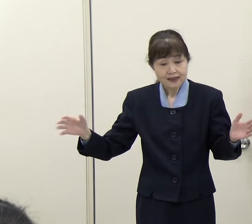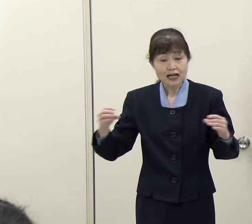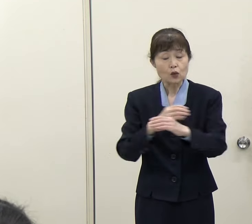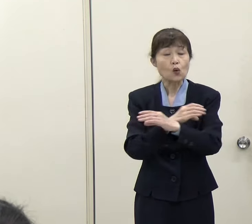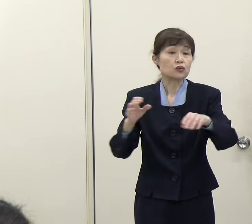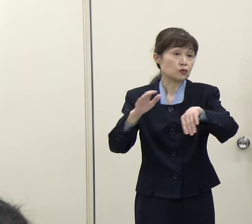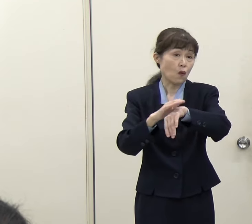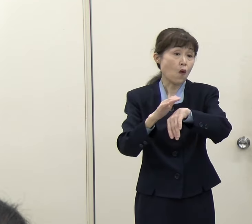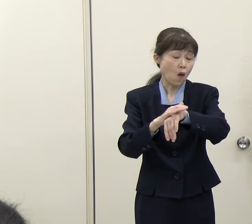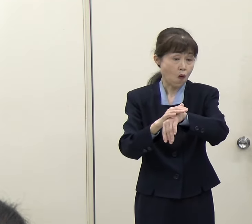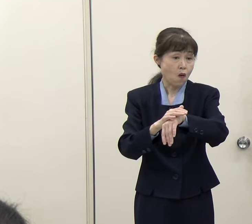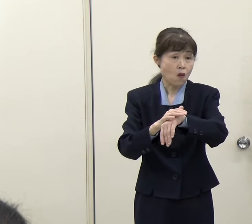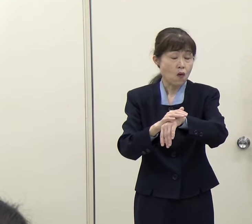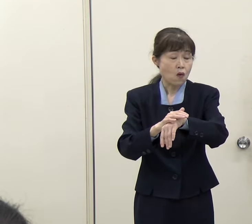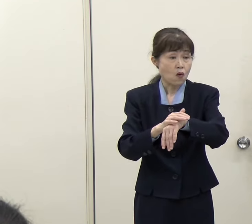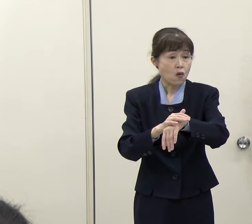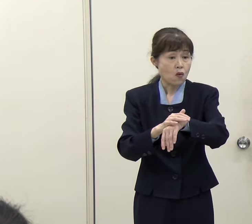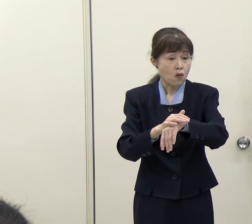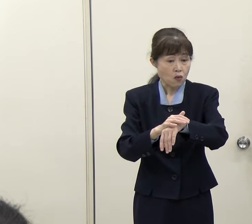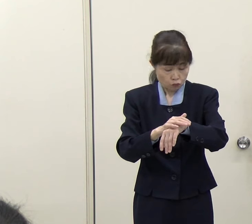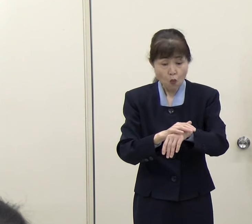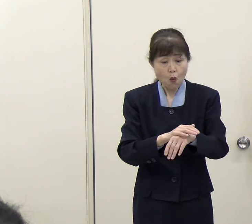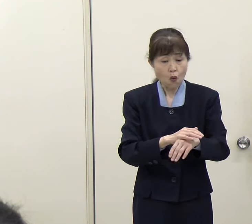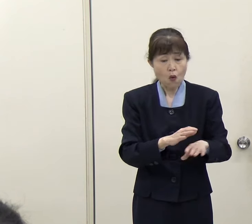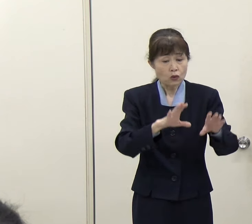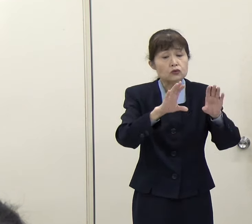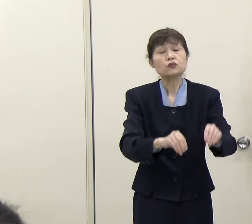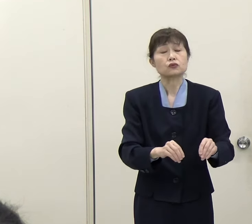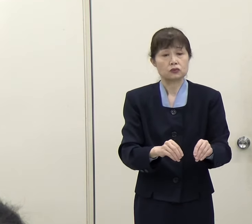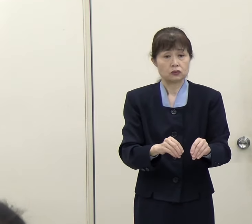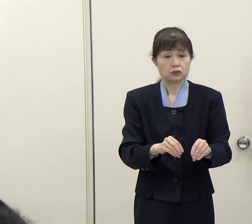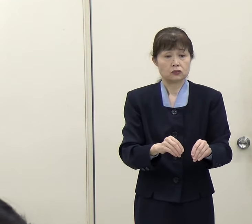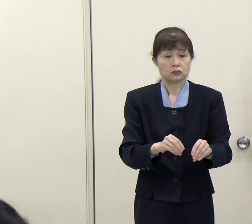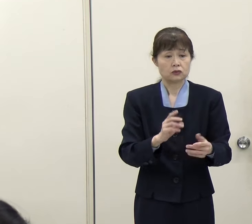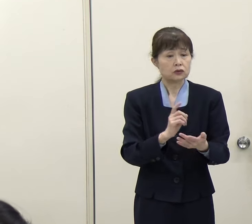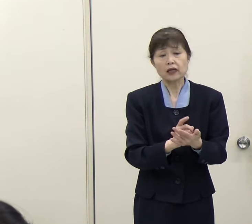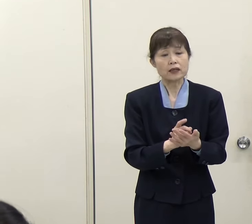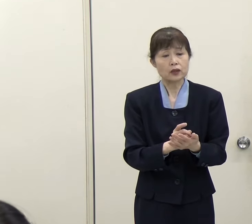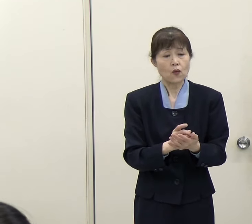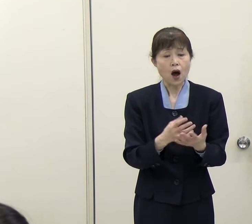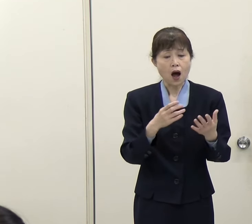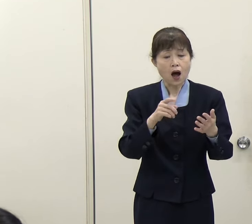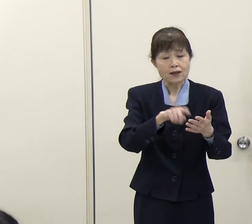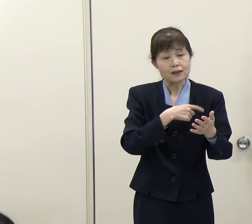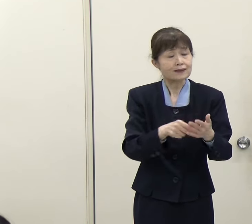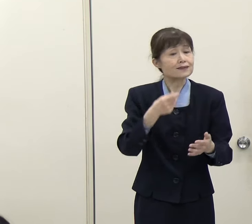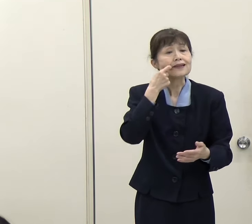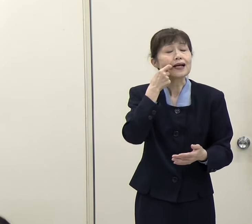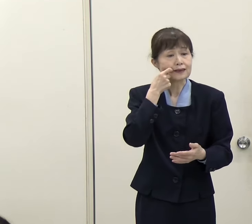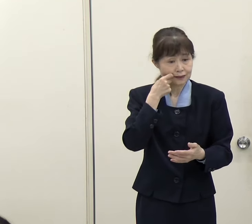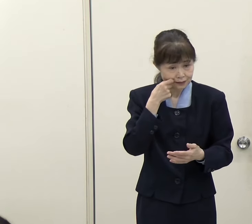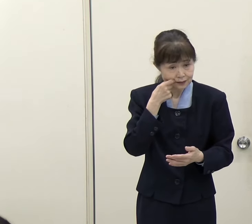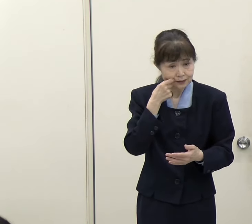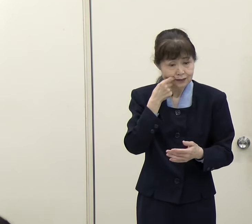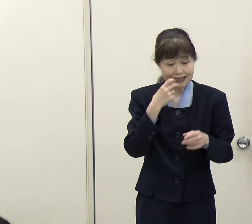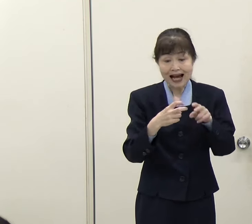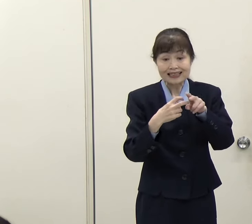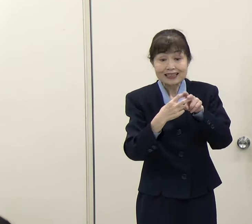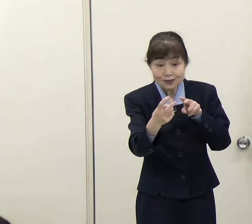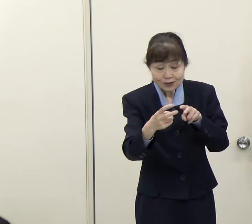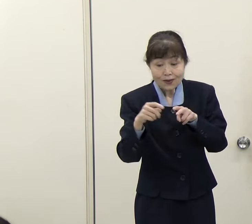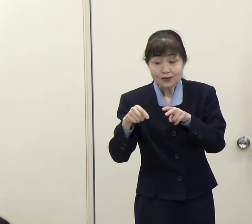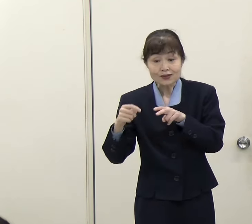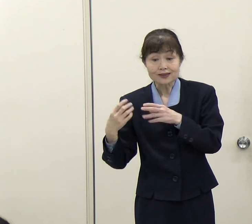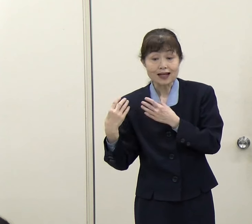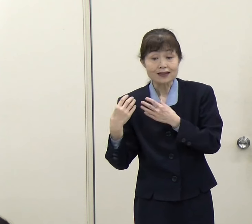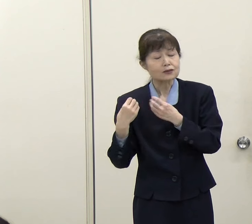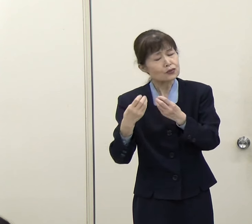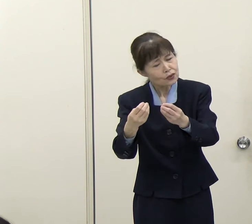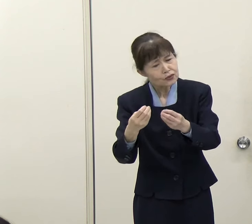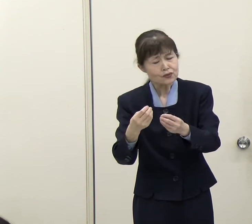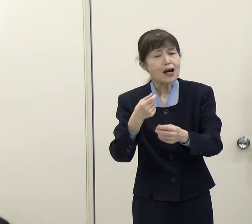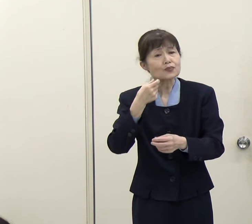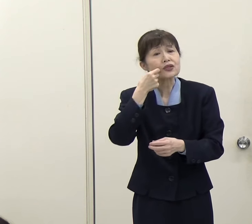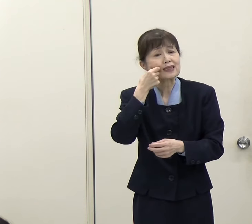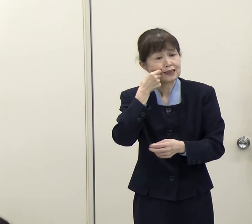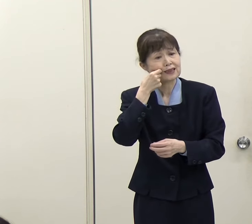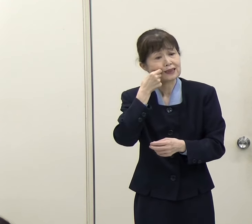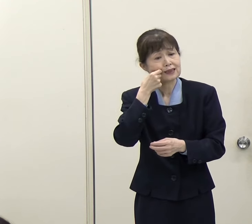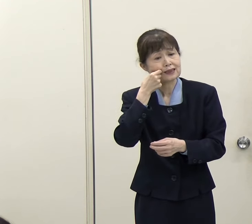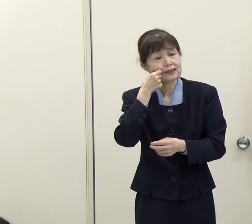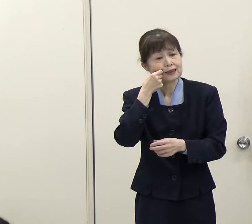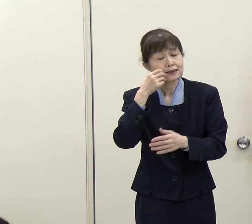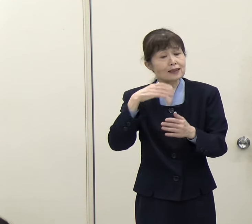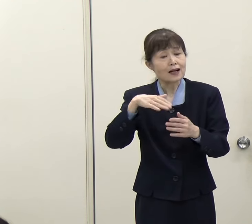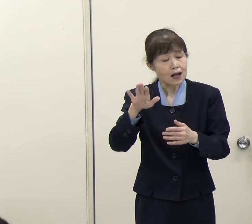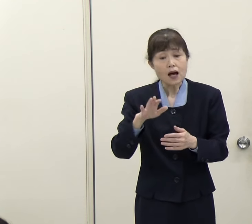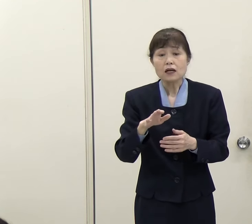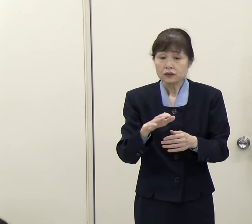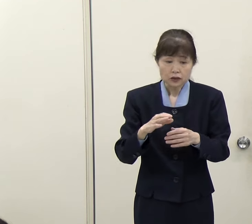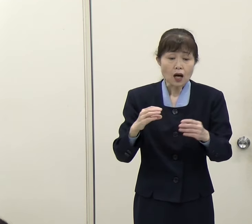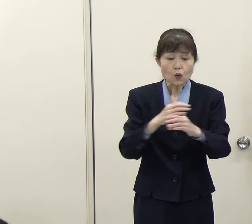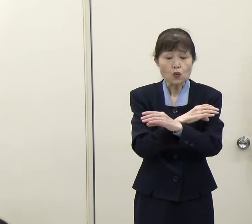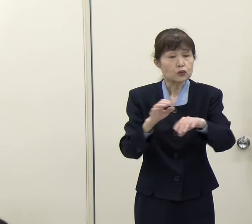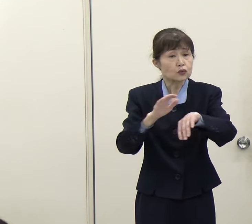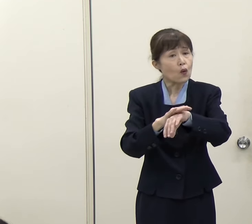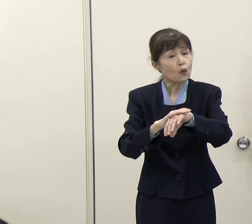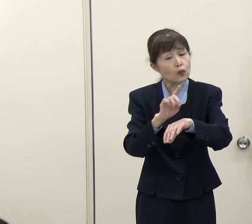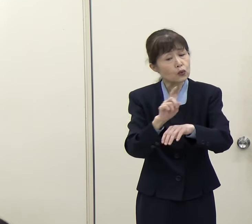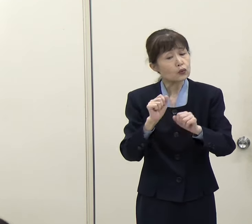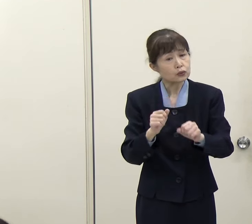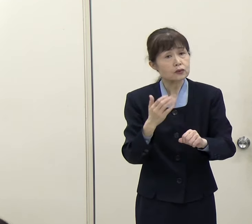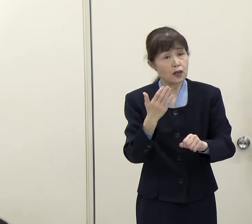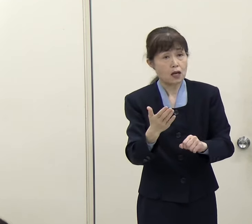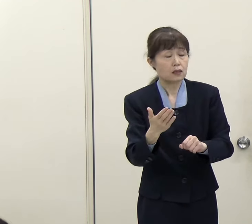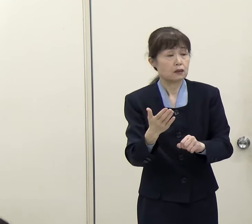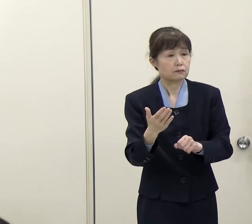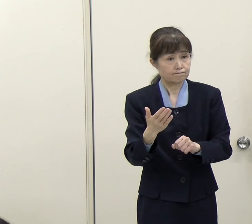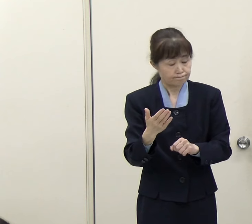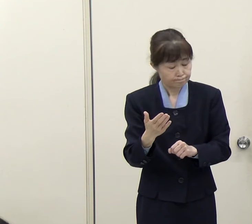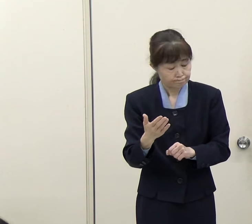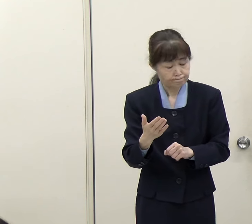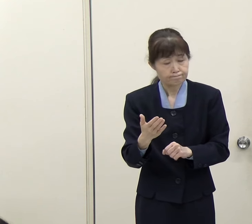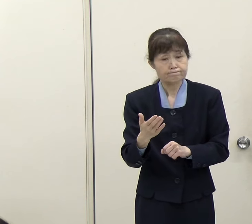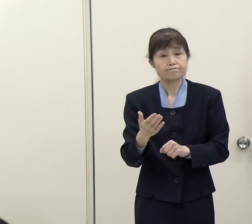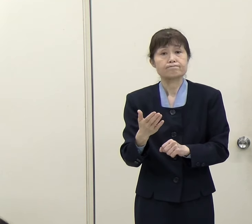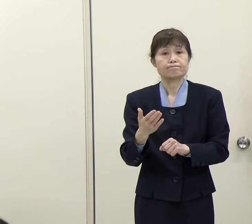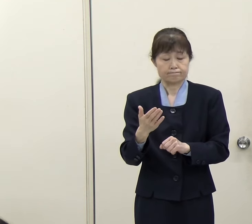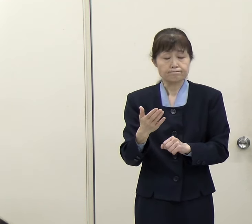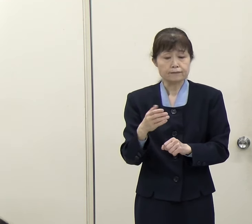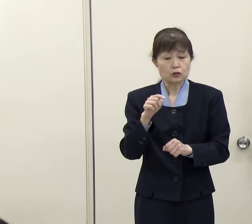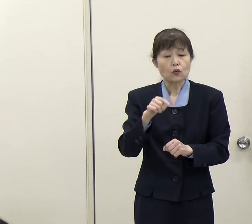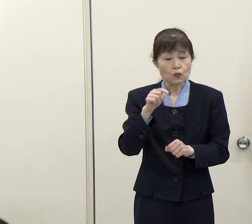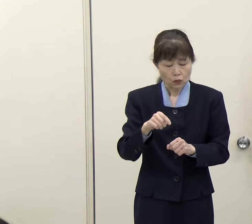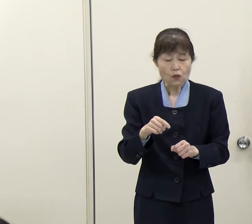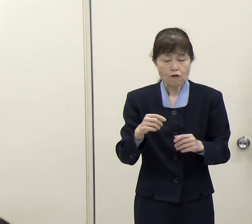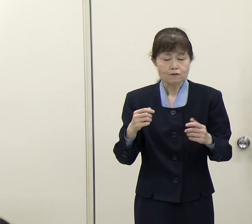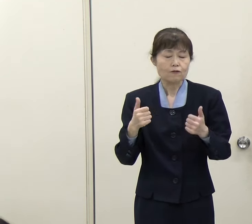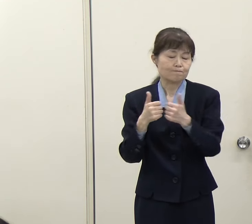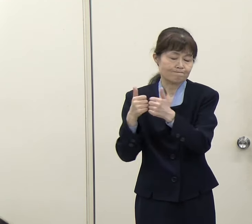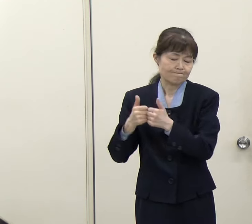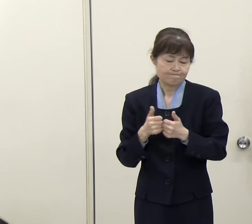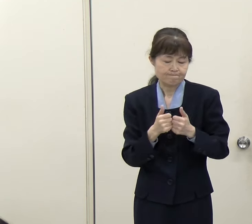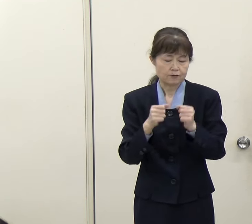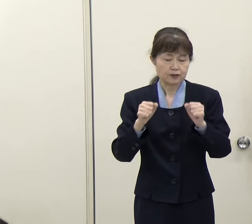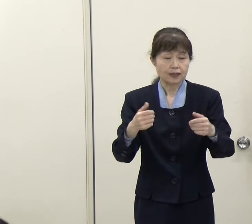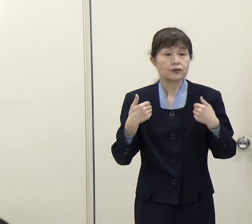ともかくなくせばいいという問題ではありません。だから、もし鉄道として存続が難しいということであれば、その足をどうするのかということは当然検討していくことになります。